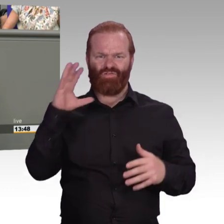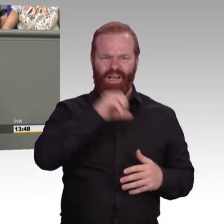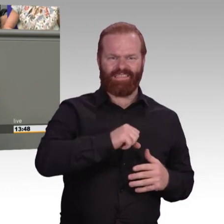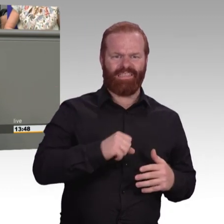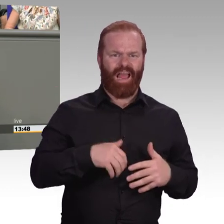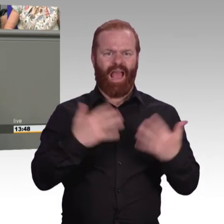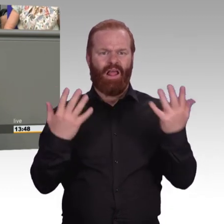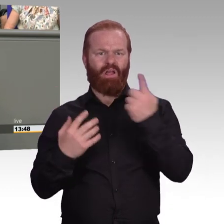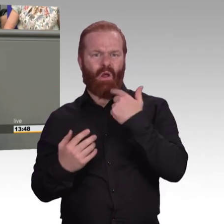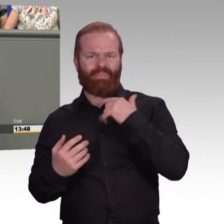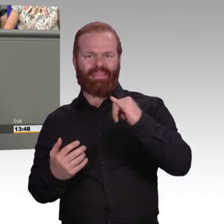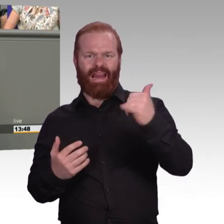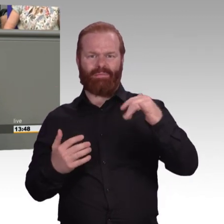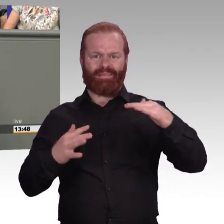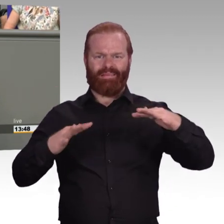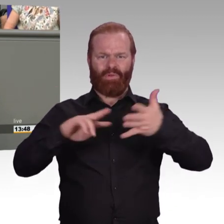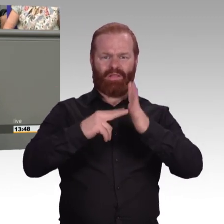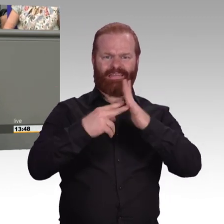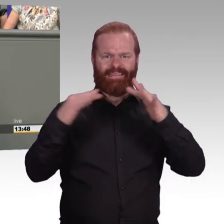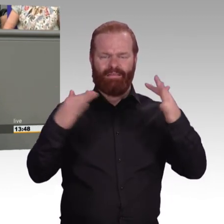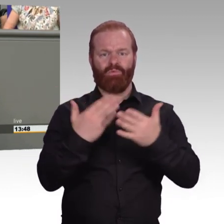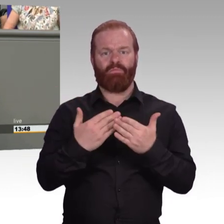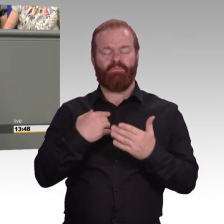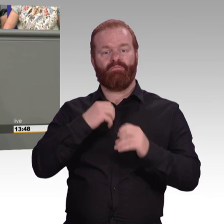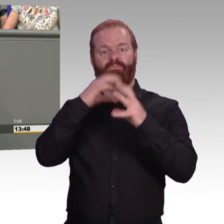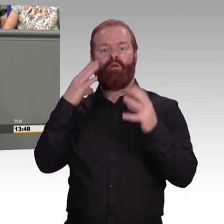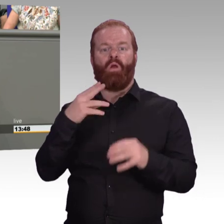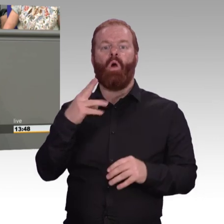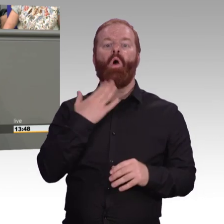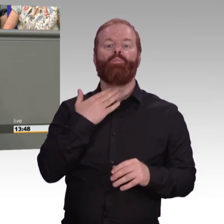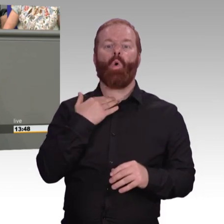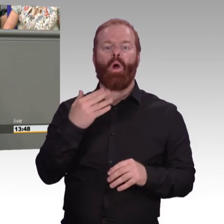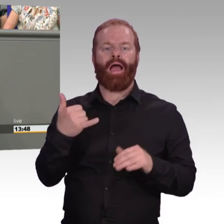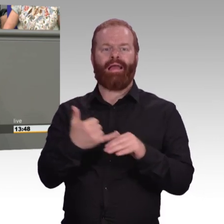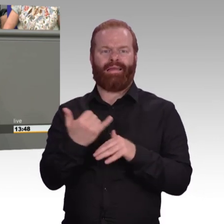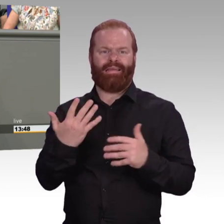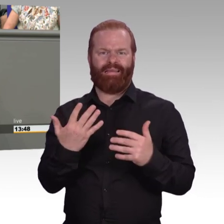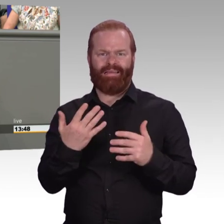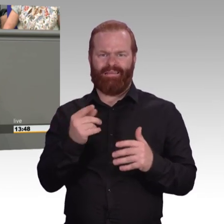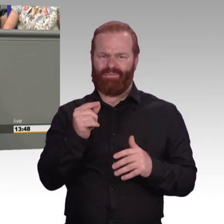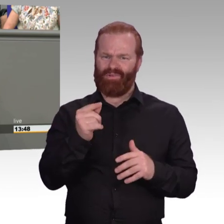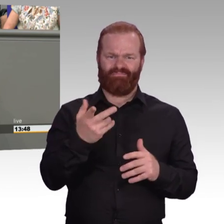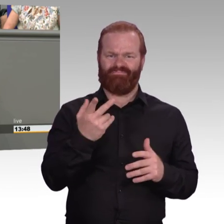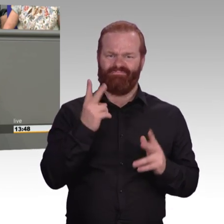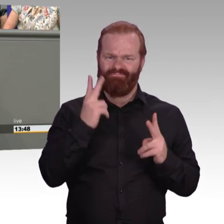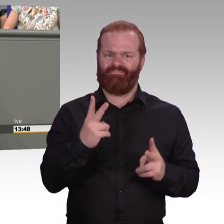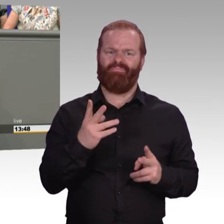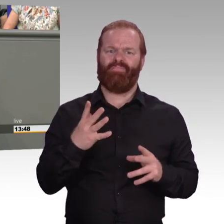Diese unheimliche Allianz, meine Damen und Herren, aus Rot-Grün, meist unterstützt durch Schwarz und Gelb in der Familienpolitik, zeigt auch heute wieder welch Geisteskind Sie sind,